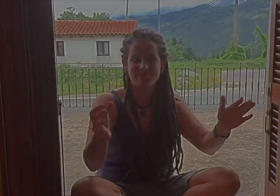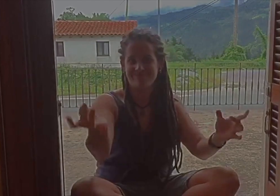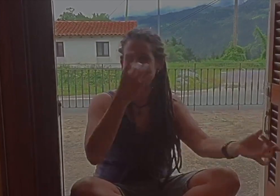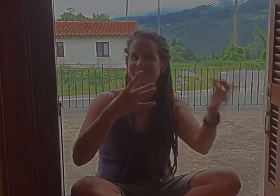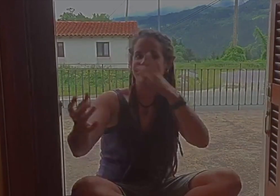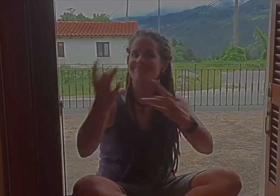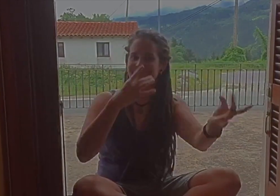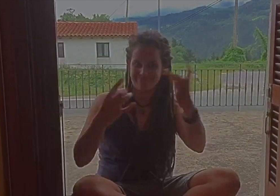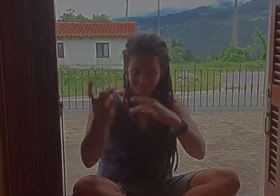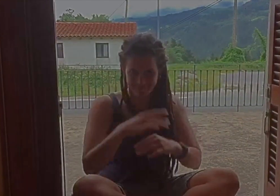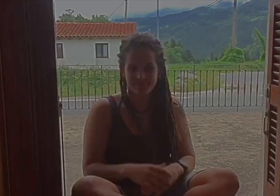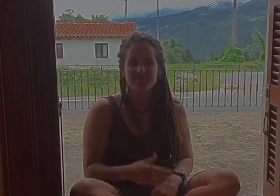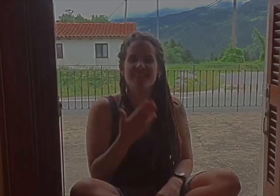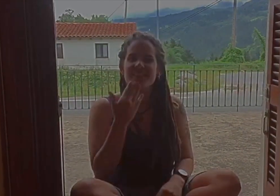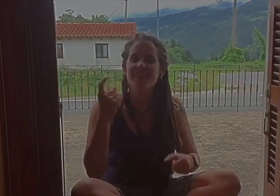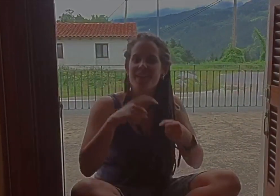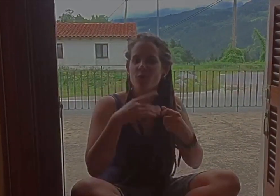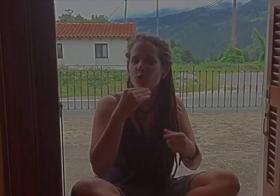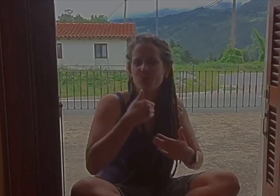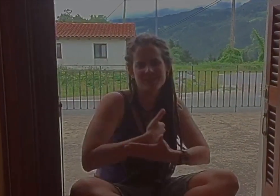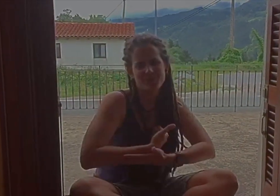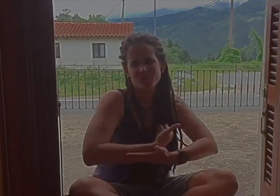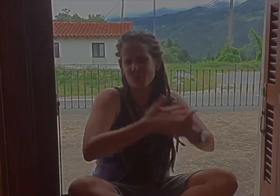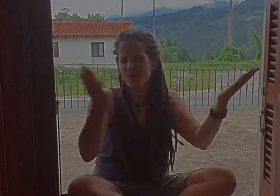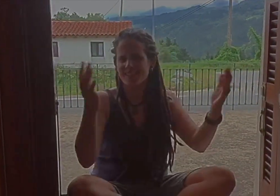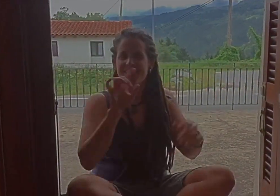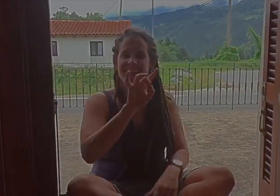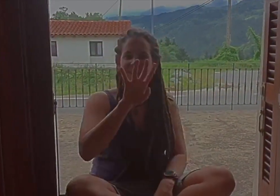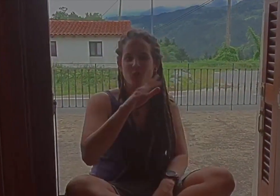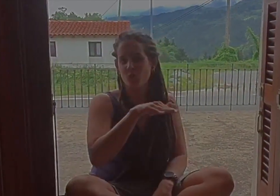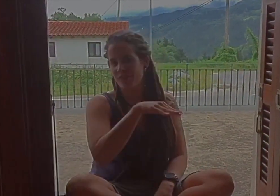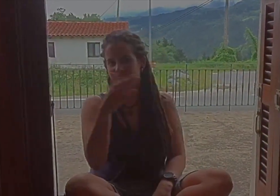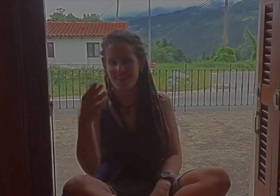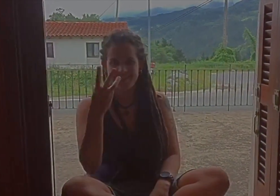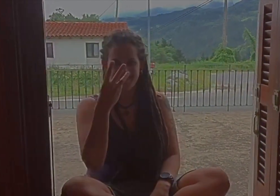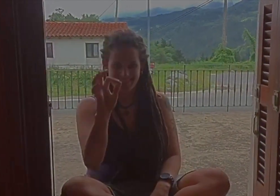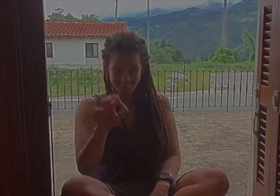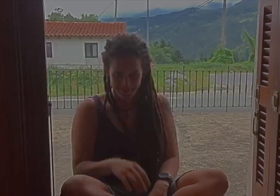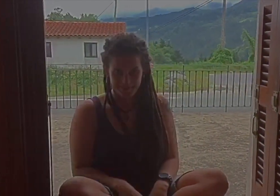Podréis desde hoy enviarnos vuestras propuestas de diseño. Puede participar cualquier persona sorda joven de 14 a 30 años.